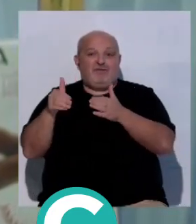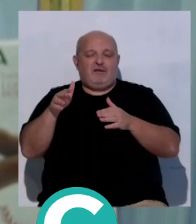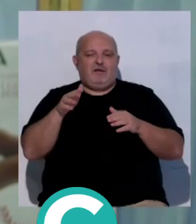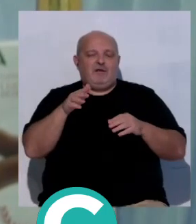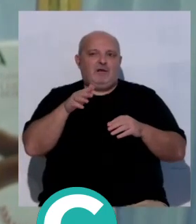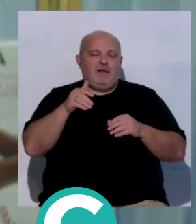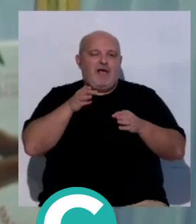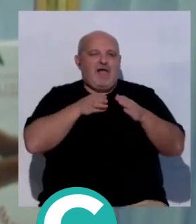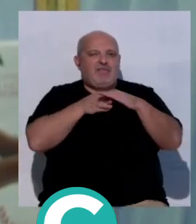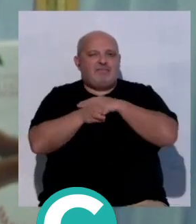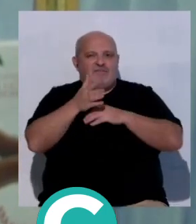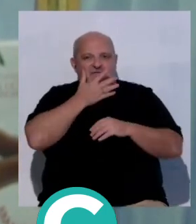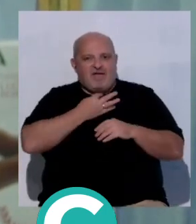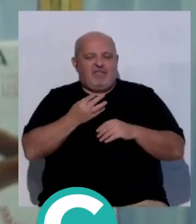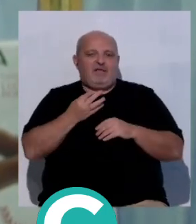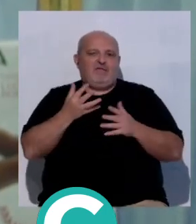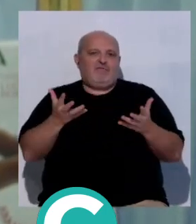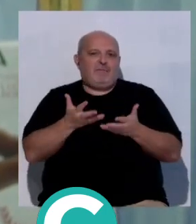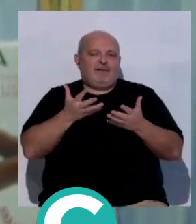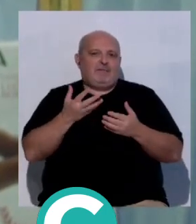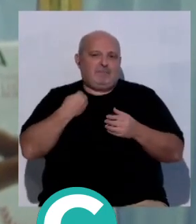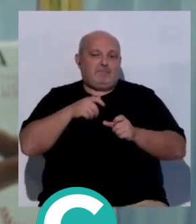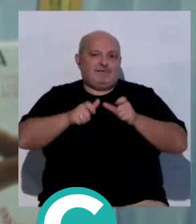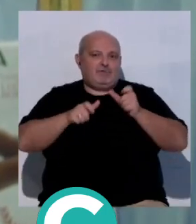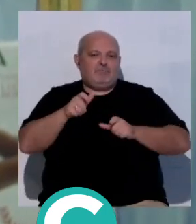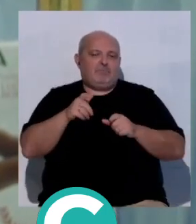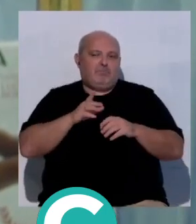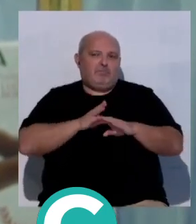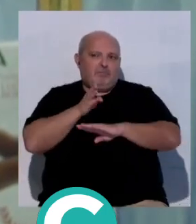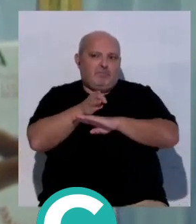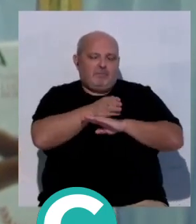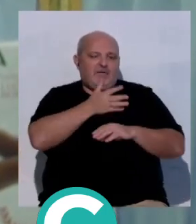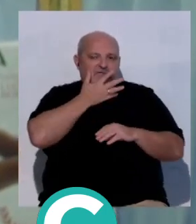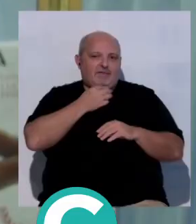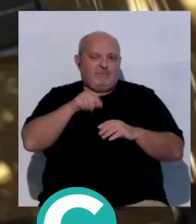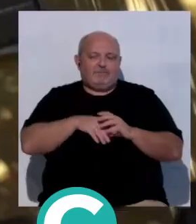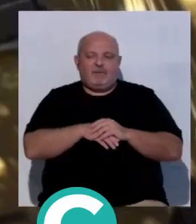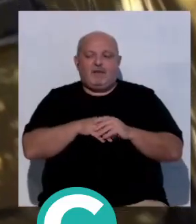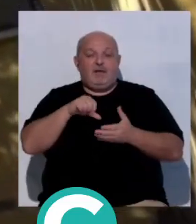accesibilidad Pues fomenta que que las personas pues acudan más fácilmente en la capital gaditana